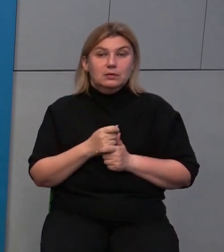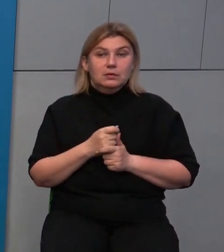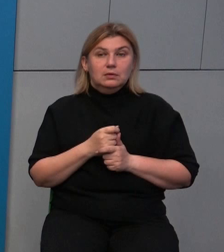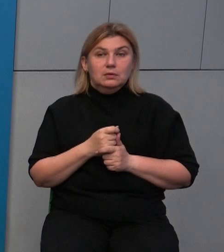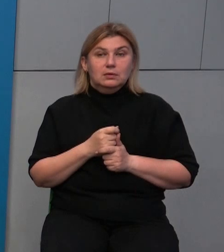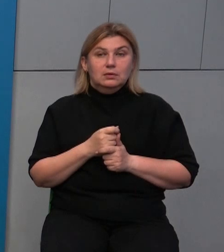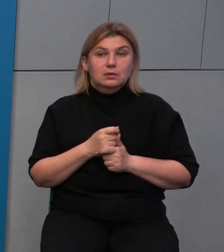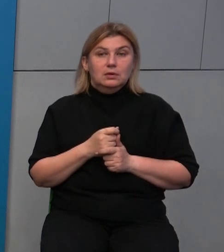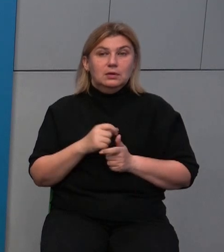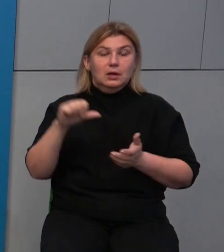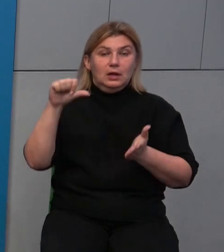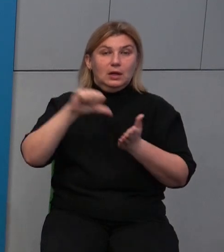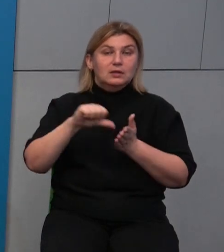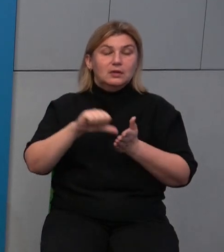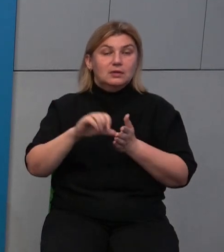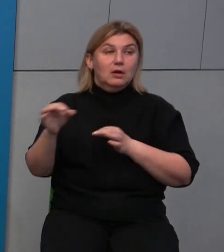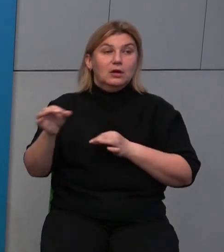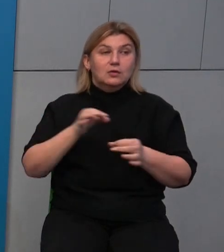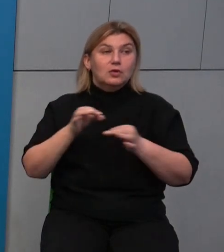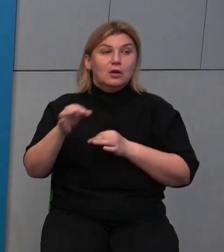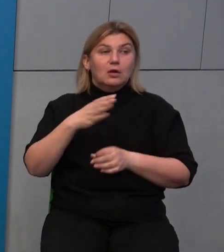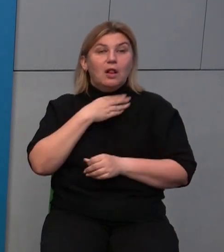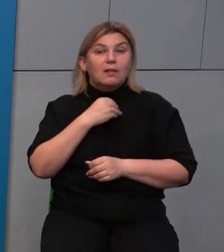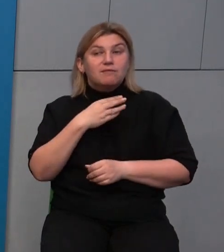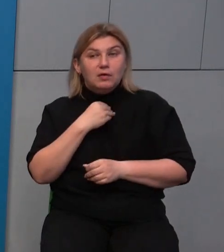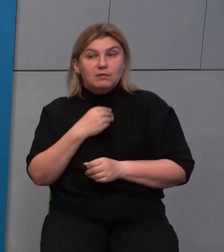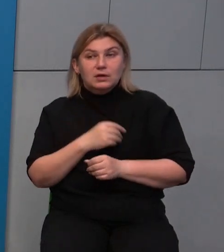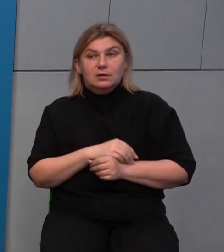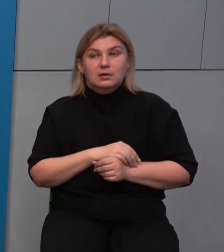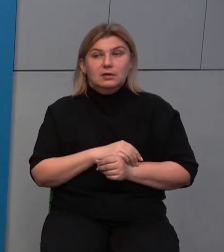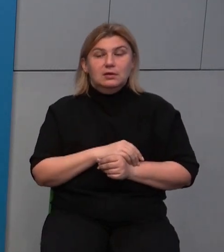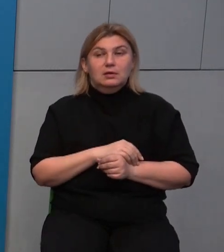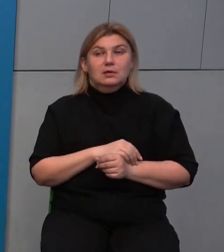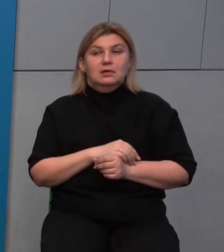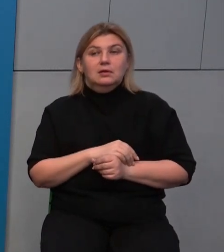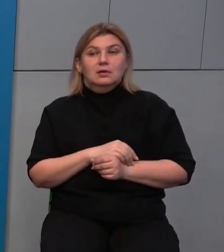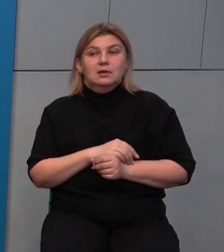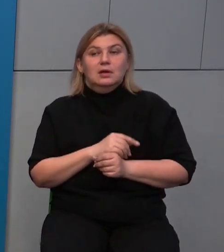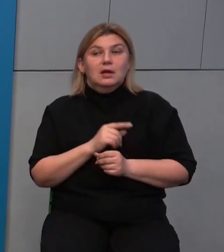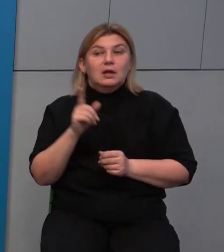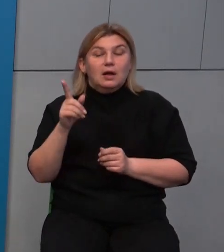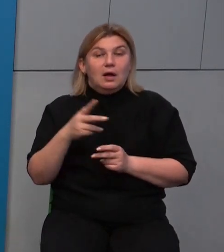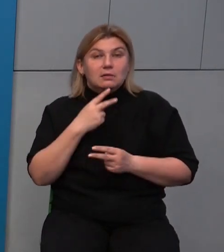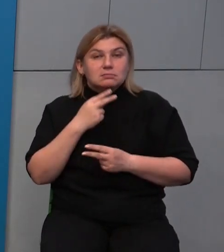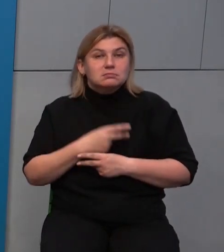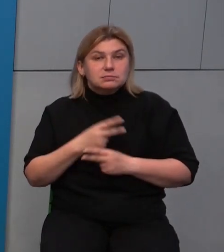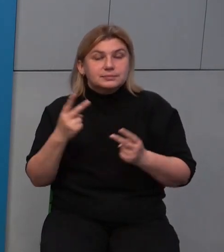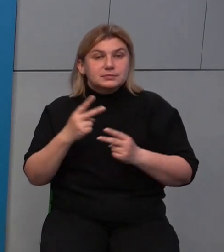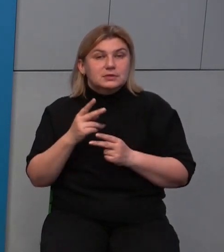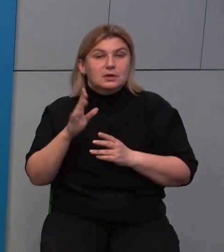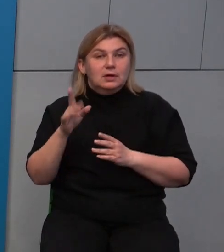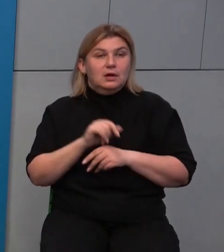centrum historii Lwowa i zrobiono takie, tam jest taka seria wydawnicza o poszczególnych ulicach we Lwowie